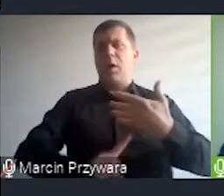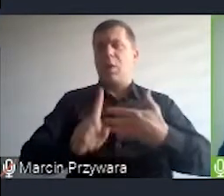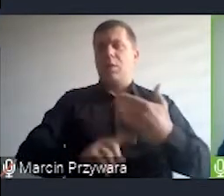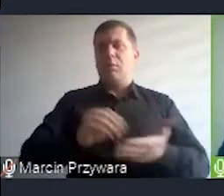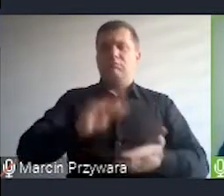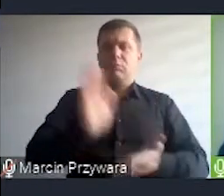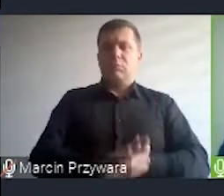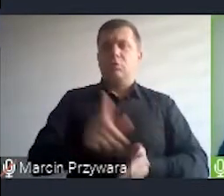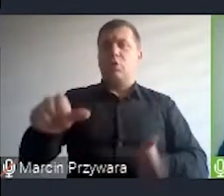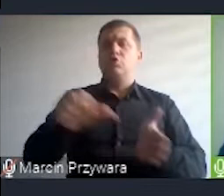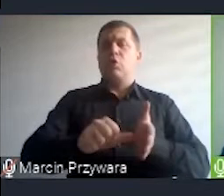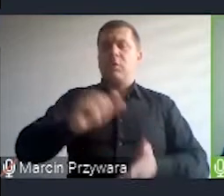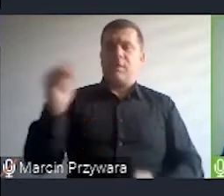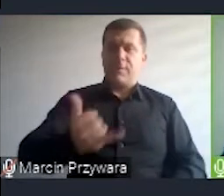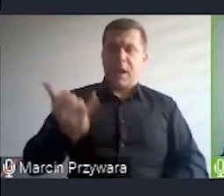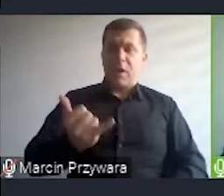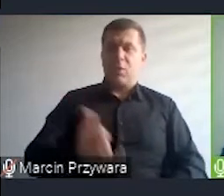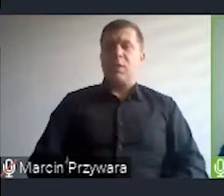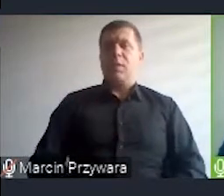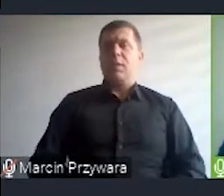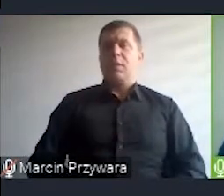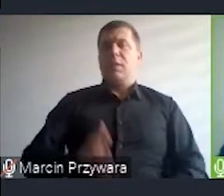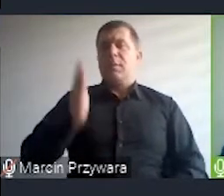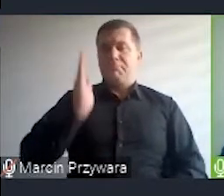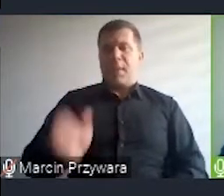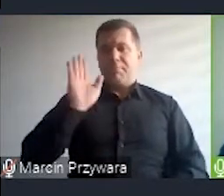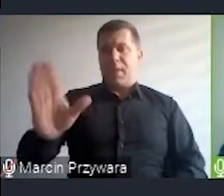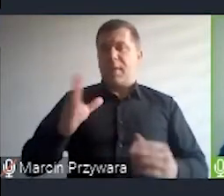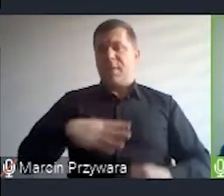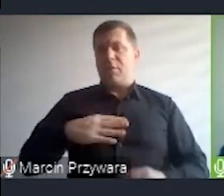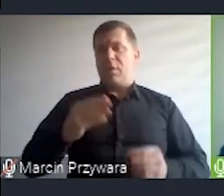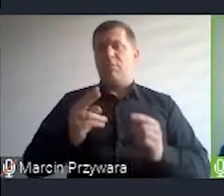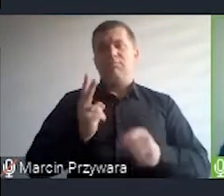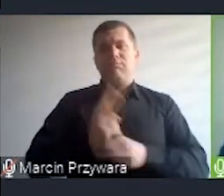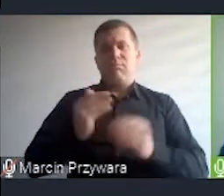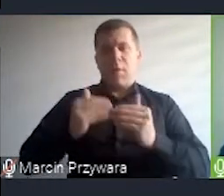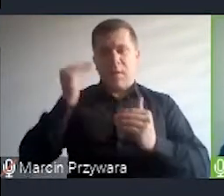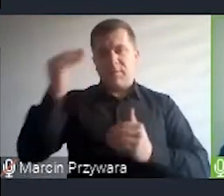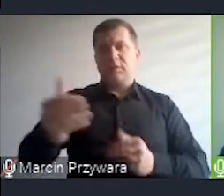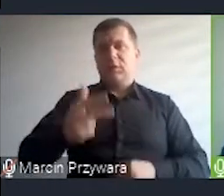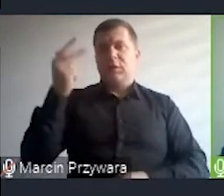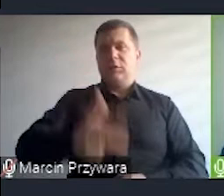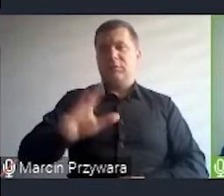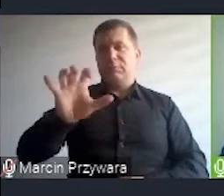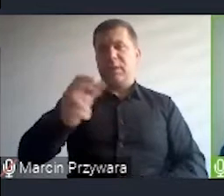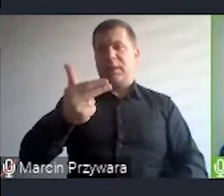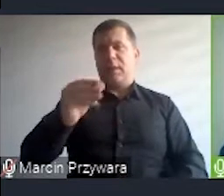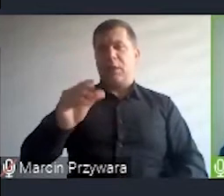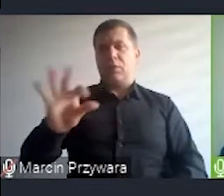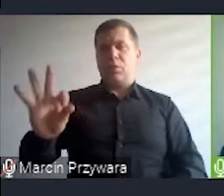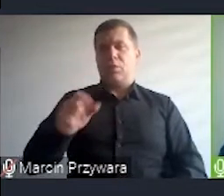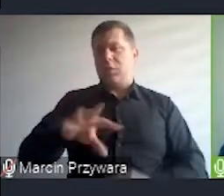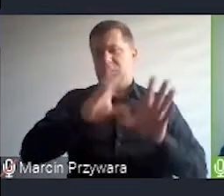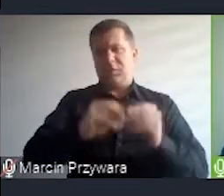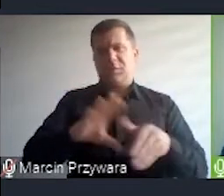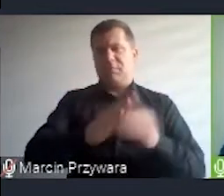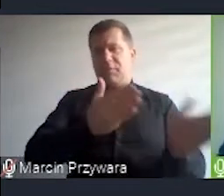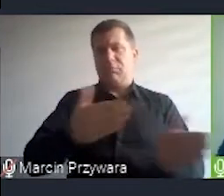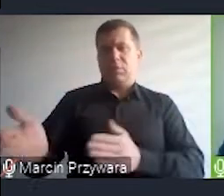że to środek trwały będzie miał wartość powyżej 3,5 tysiąca netto. I tu jest wszystko w porządku.